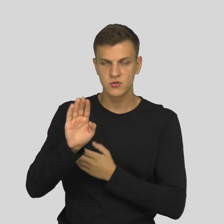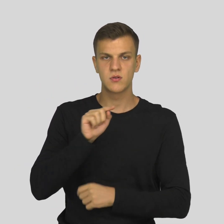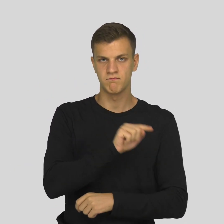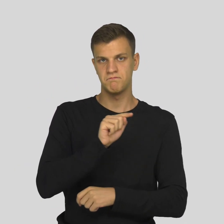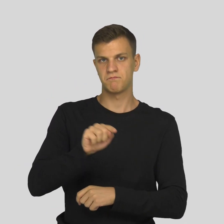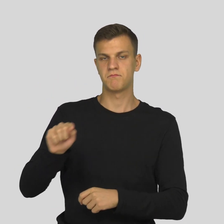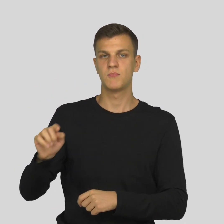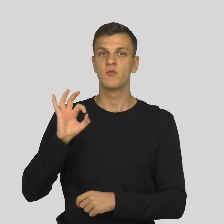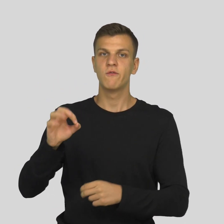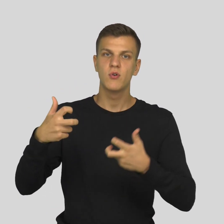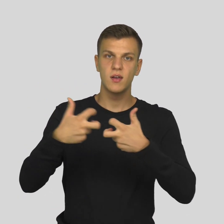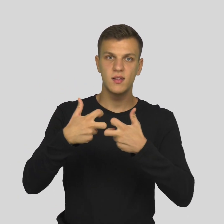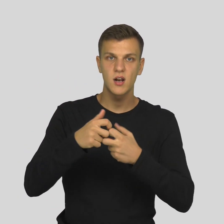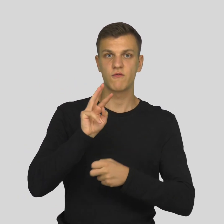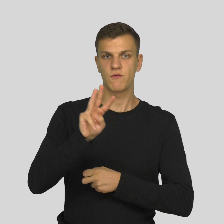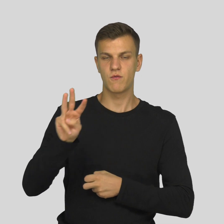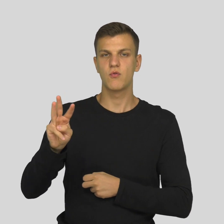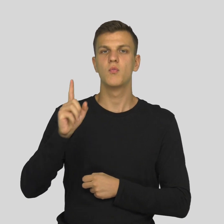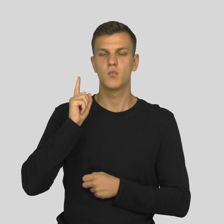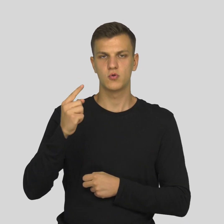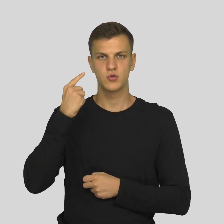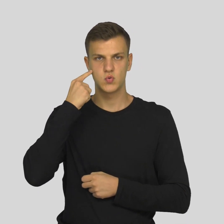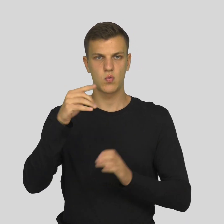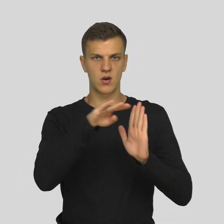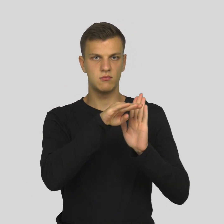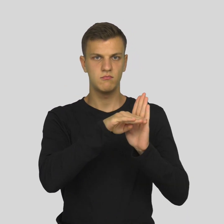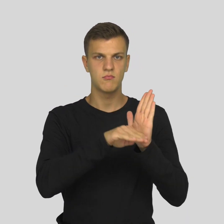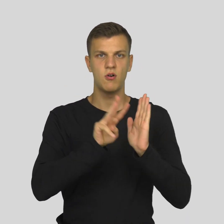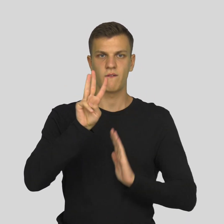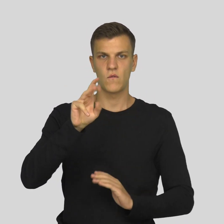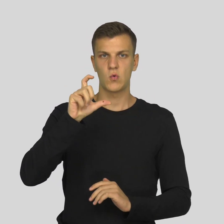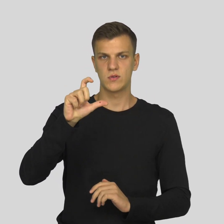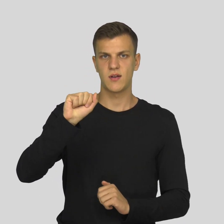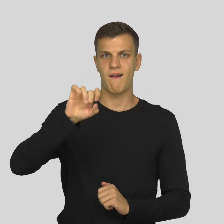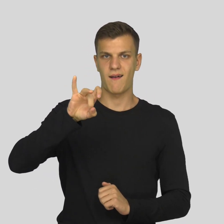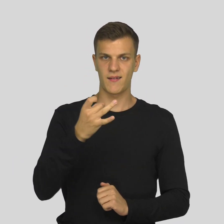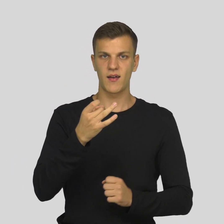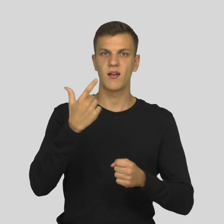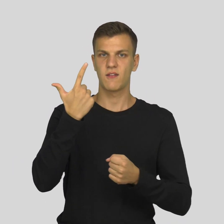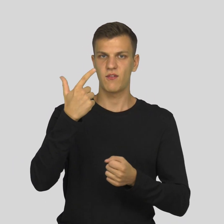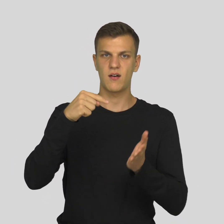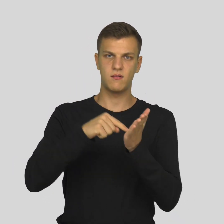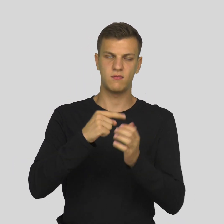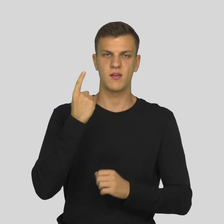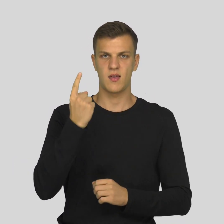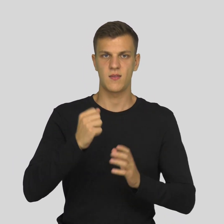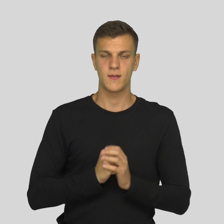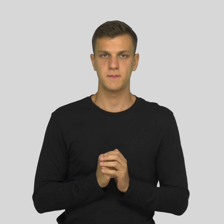podmioty realizujące zadania publiczne jak i inne jednostki dysponujące finansami publicznymi.